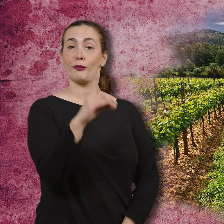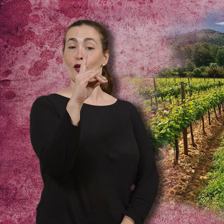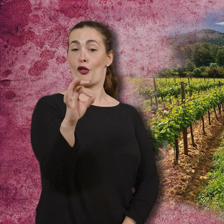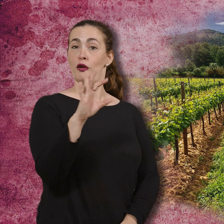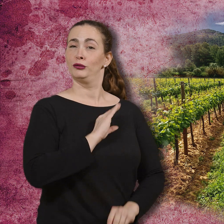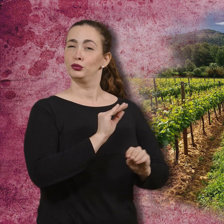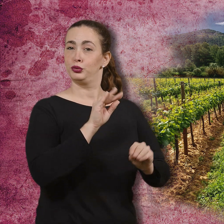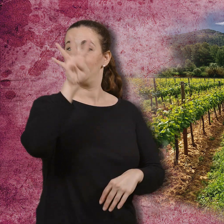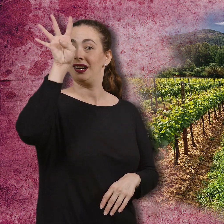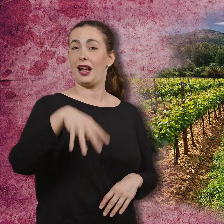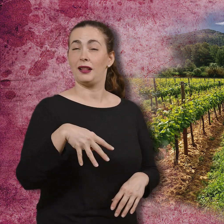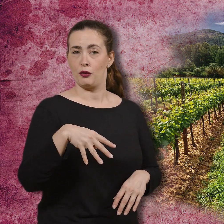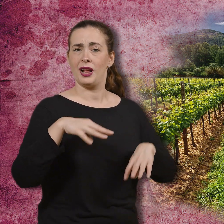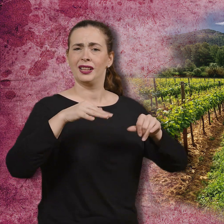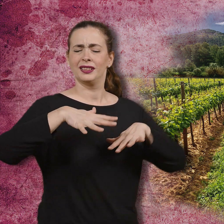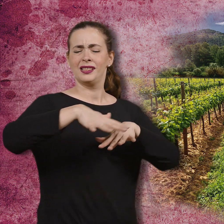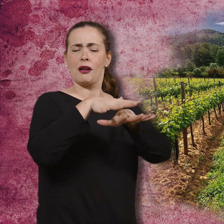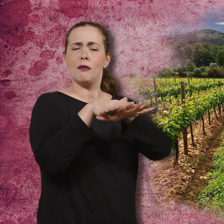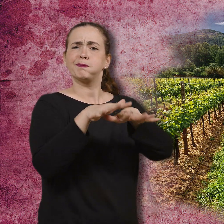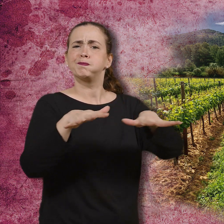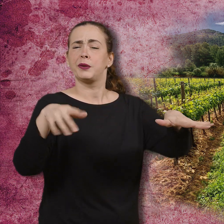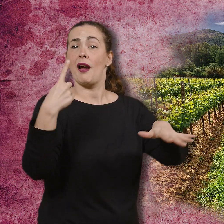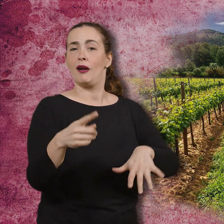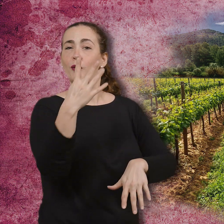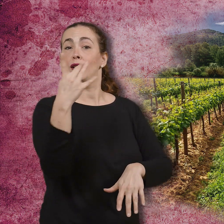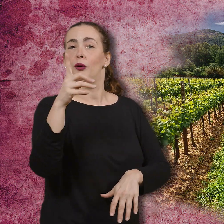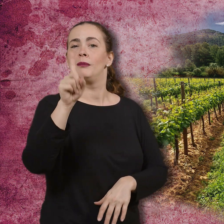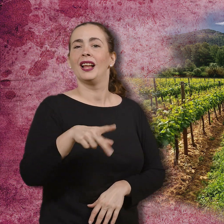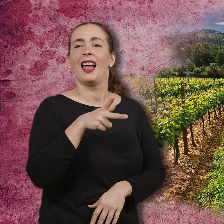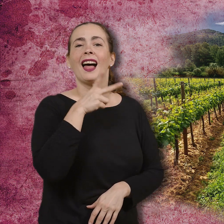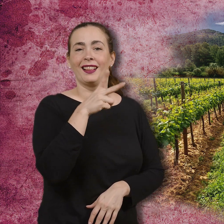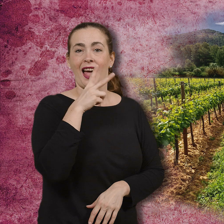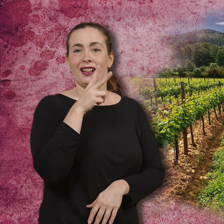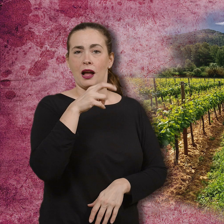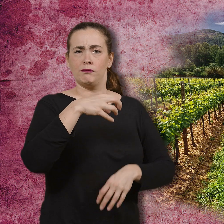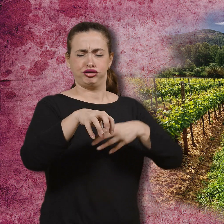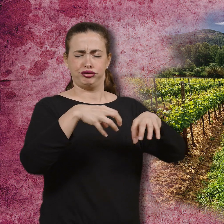DO CATALUNYA La superfície inscrita sota la DO Catalunya